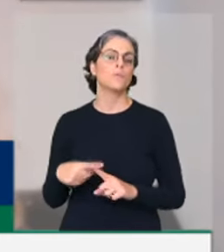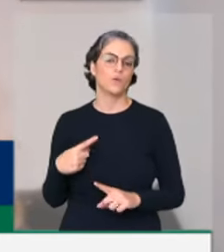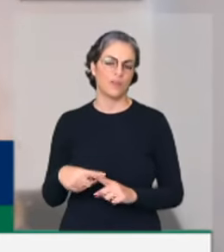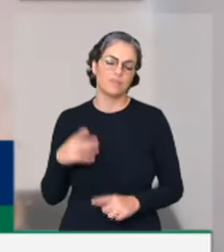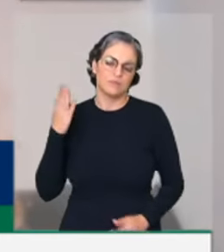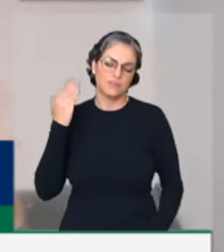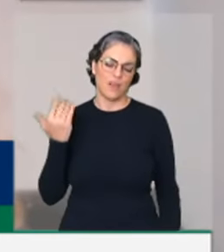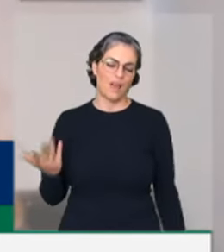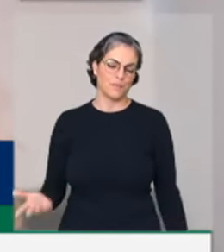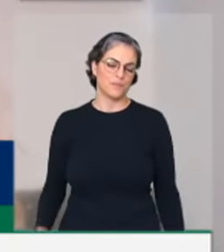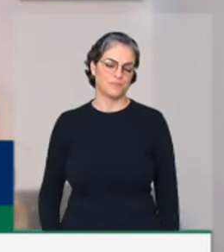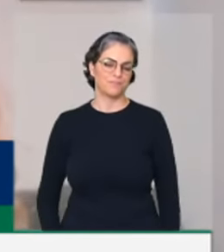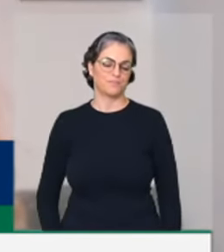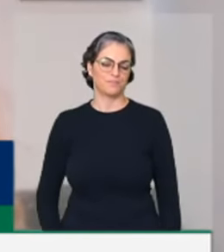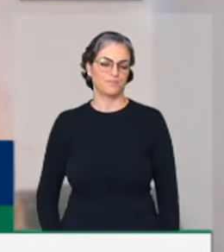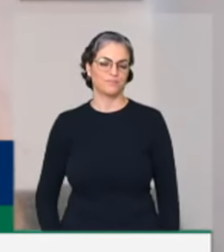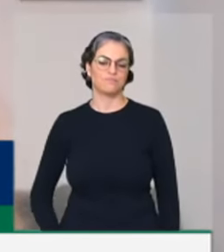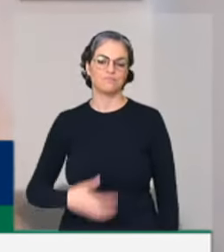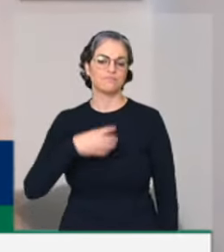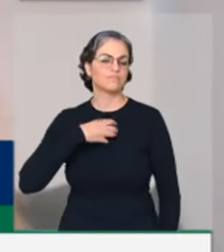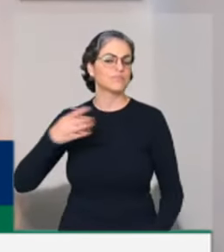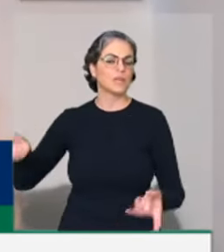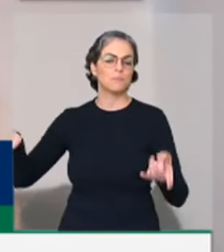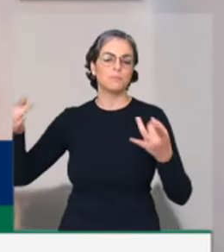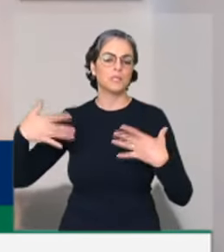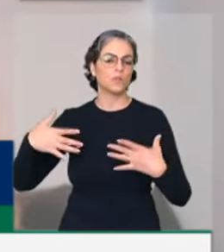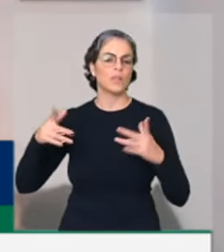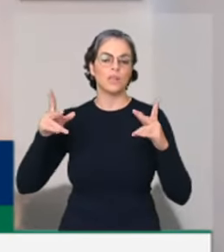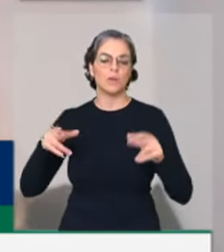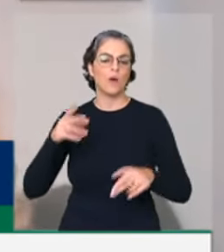QUE NÓS FICAMOS QUE AUMENTA A INDIGNAÇÃO E A REVOLTA POR ESSE ESTADO DE MORTE QUE NÓS